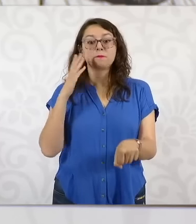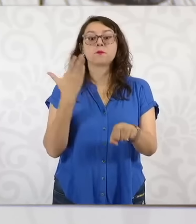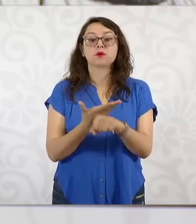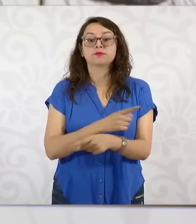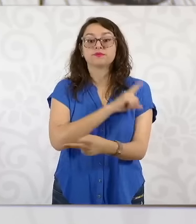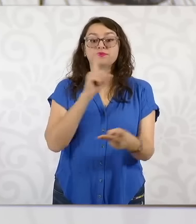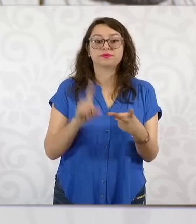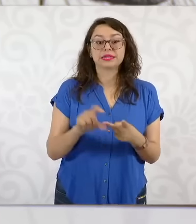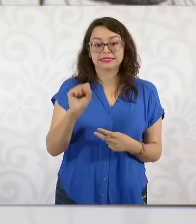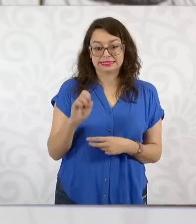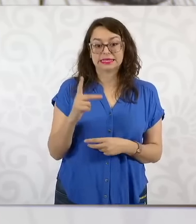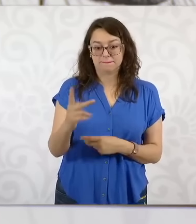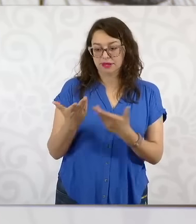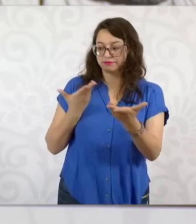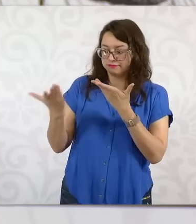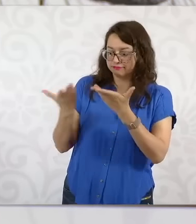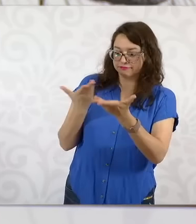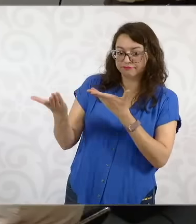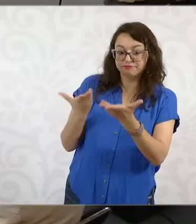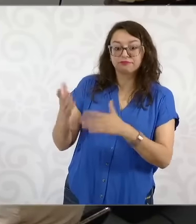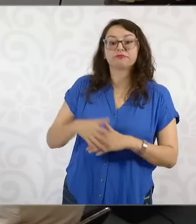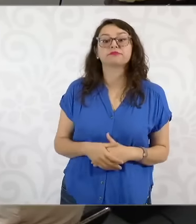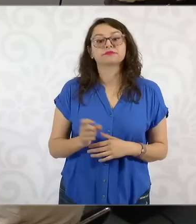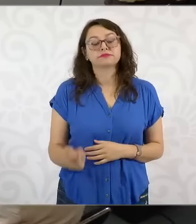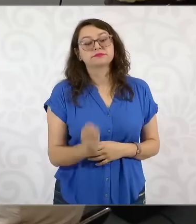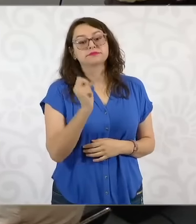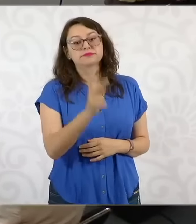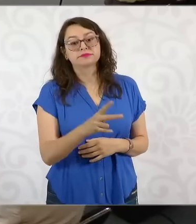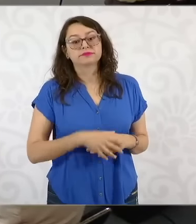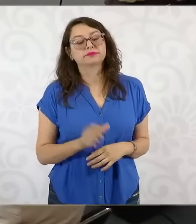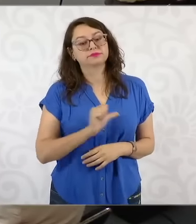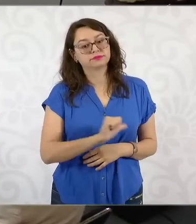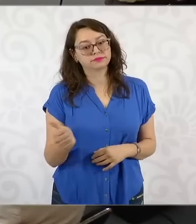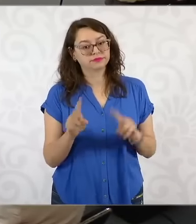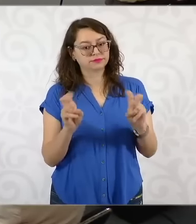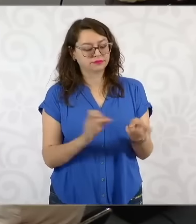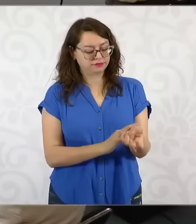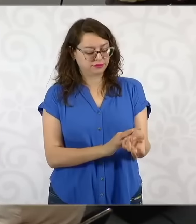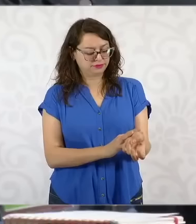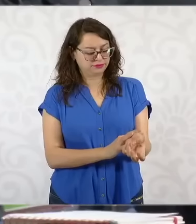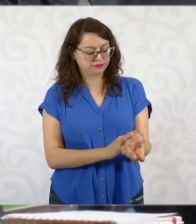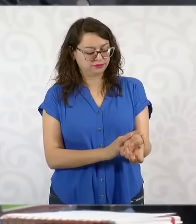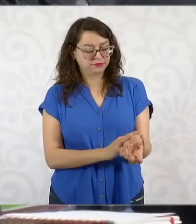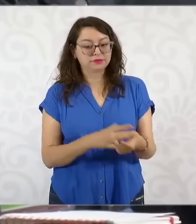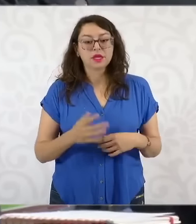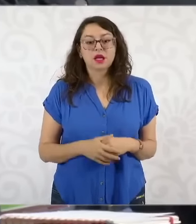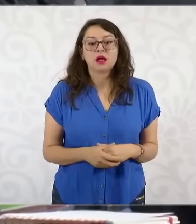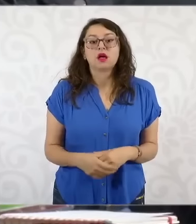Secretaría de Educación Pública. Okay. Eh, en otro tema, eh, publicamos hoy en Excel, hay 49 escuelas